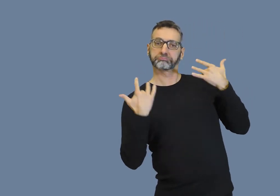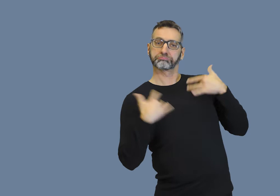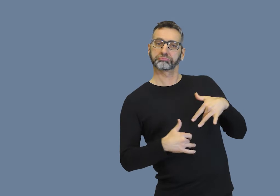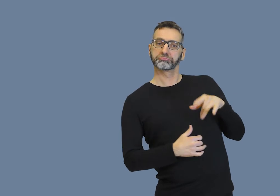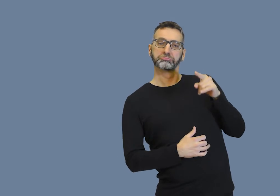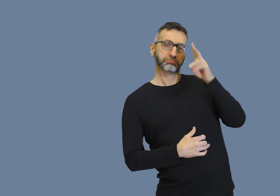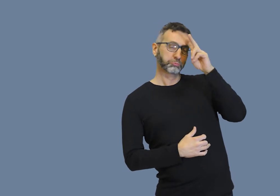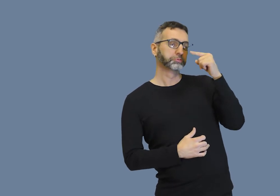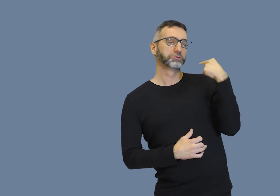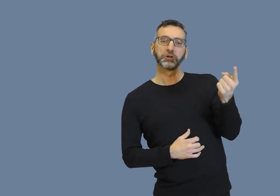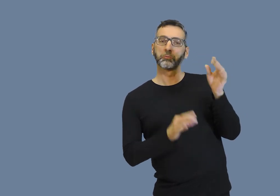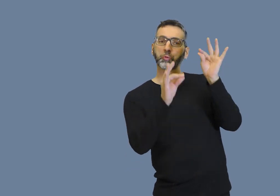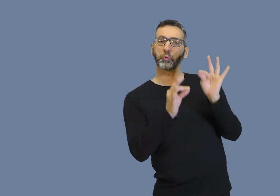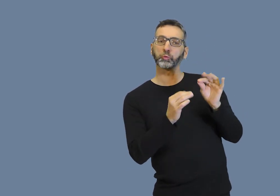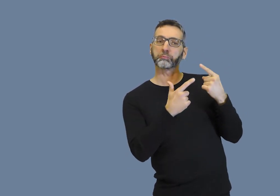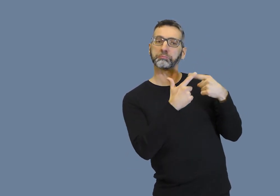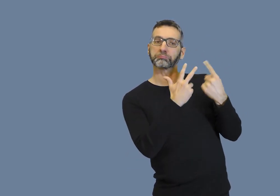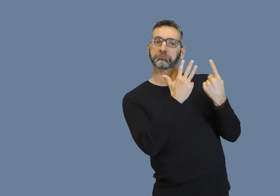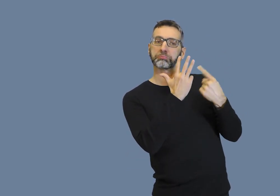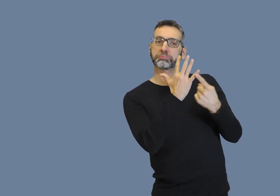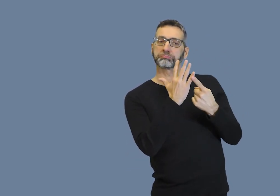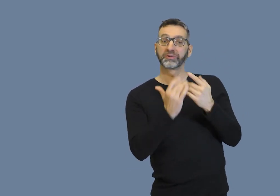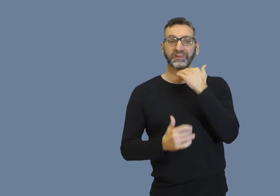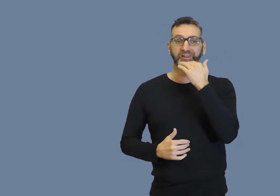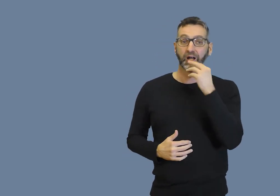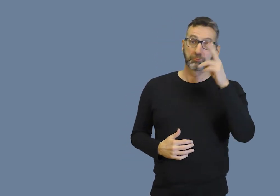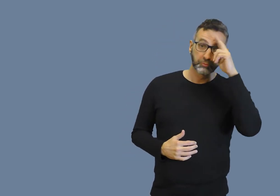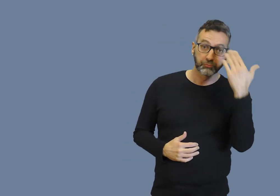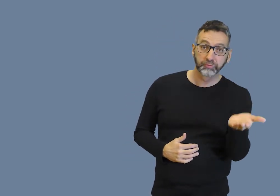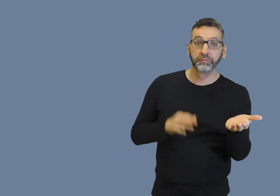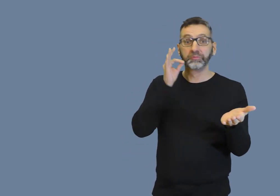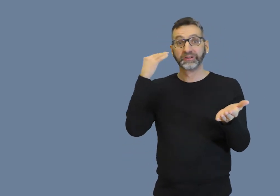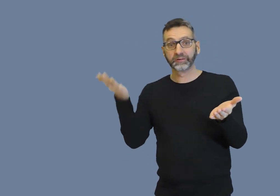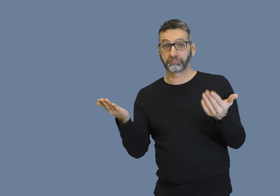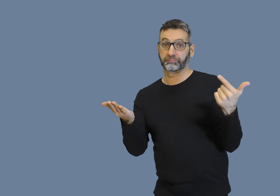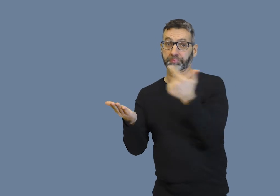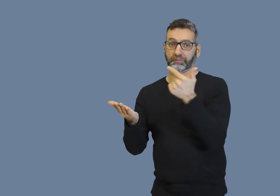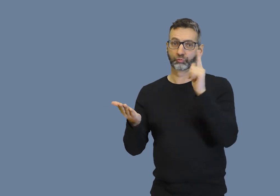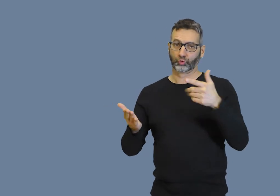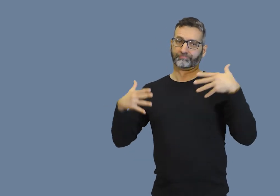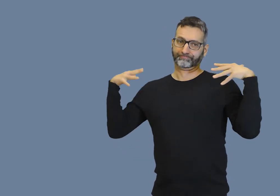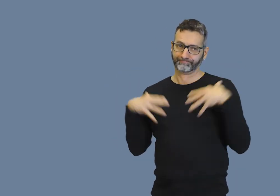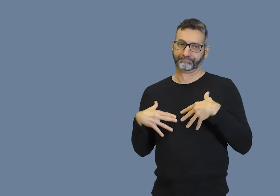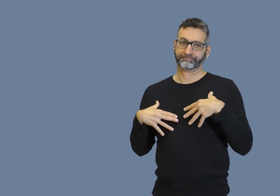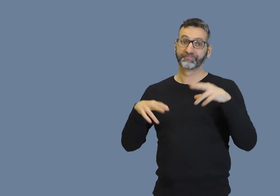Oder Mädchen denken, Burschen sollen einfach Kondome kaufen. Egal, ob Bub oder Mädchen, alle sollten sich mit Verhütung auskennen.